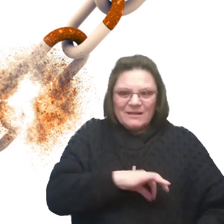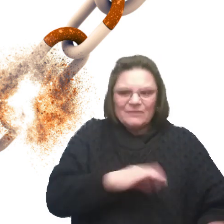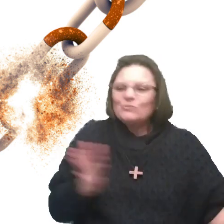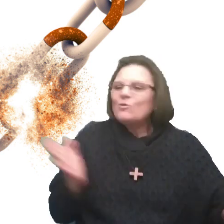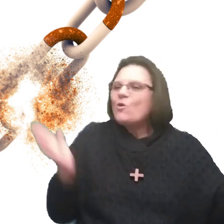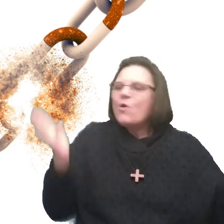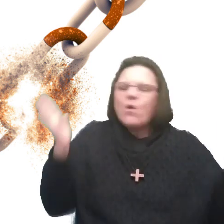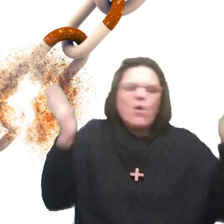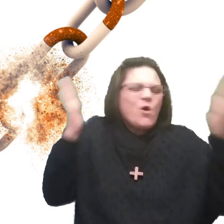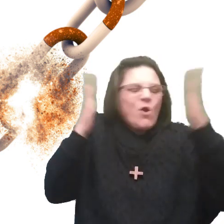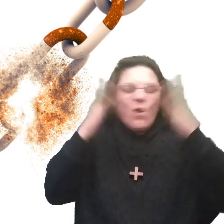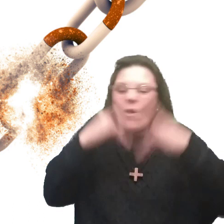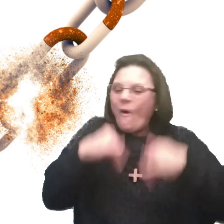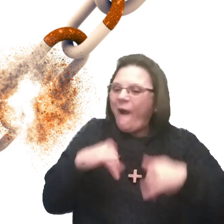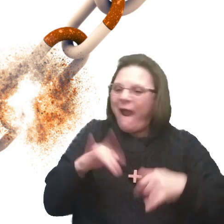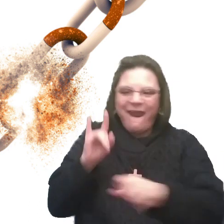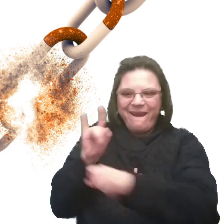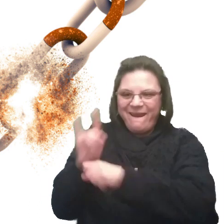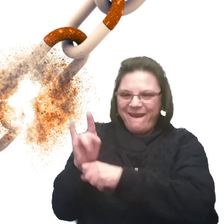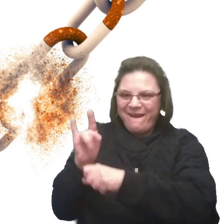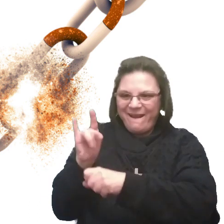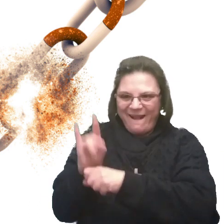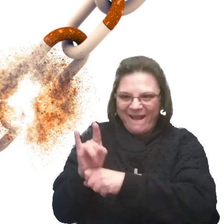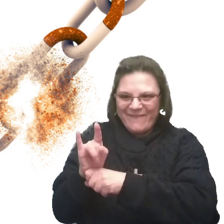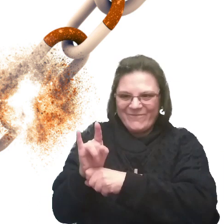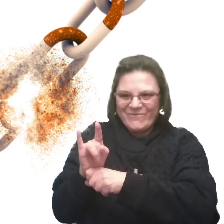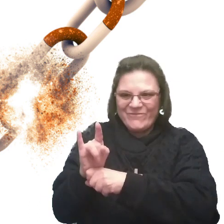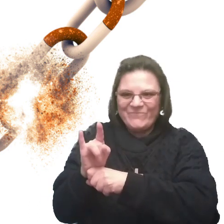y en cuyo espíritu no hay engaño.